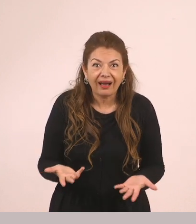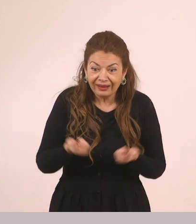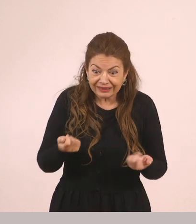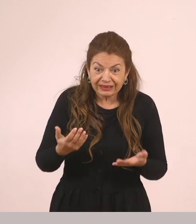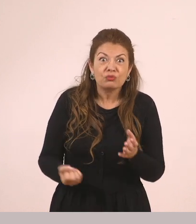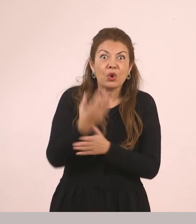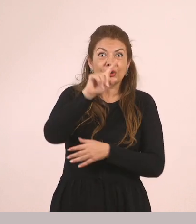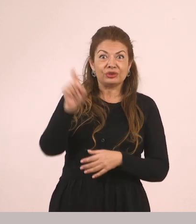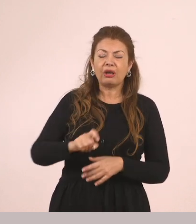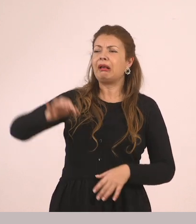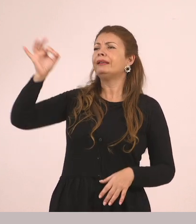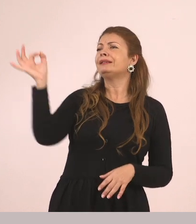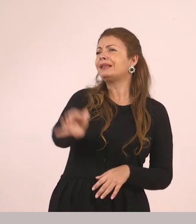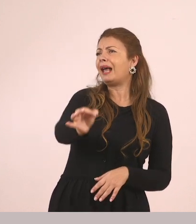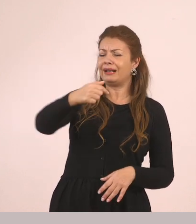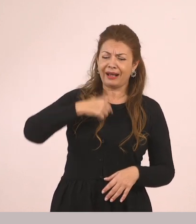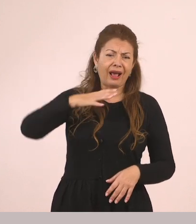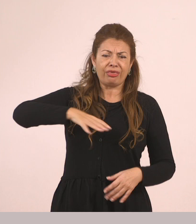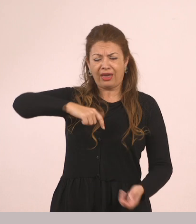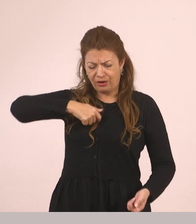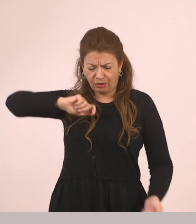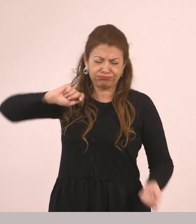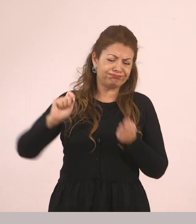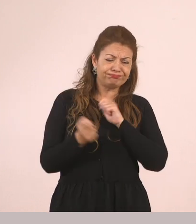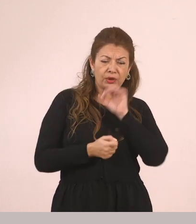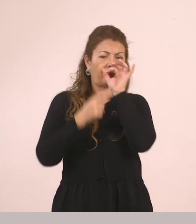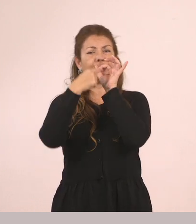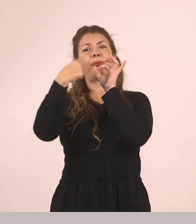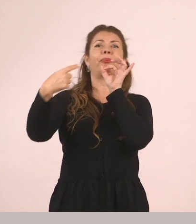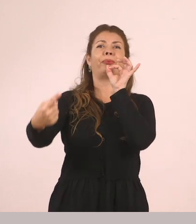Αχ, τι καλά! Πάντοτε ήθελα από Χαρτοσακούλα να γίνω μια τσαχπίνα Σερπαντίνα!